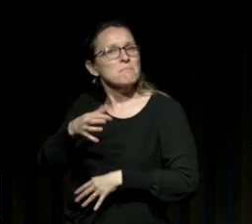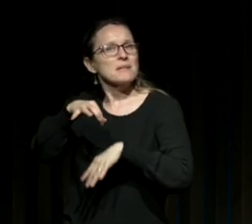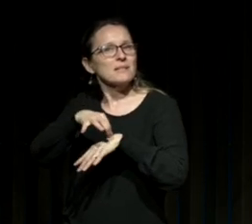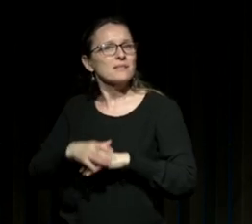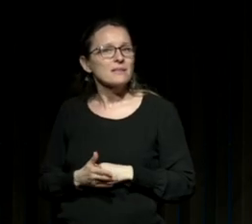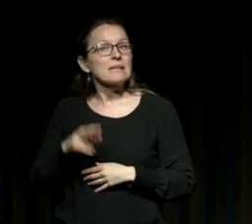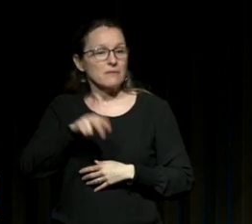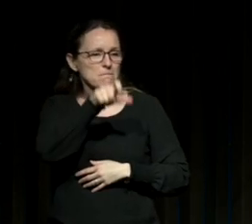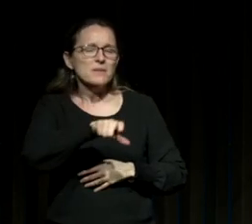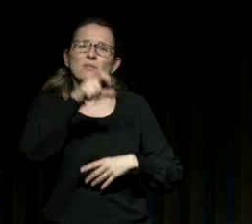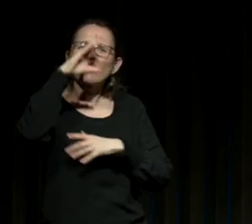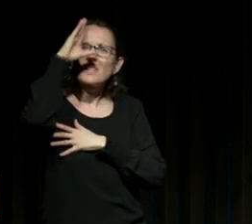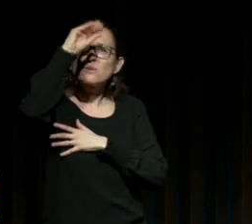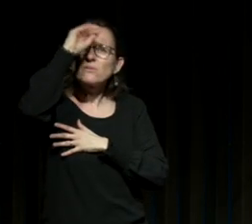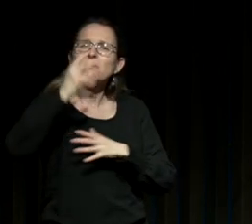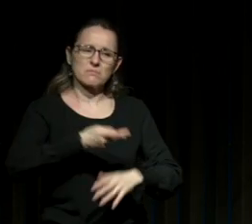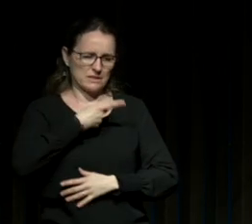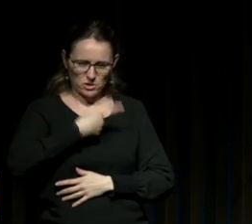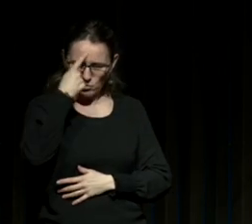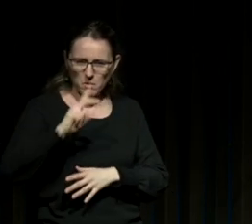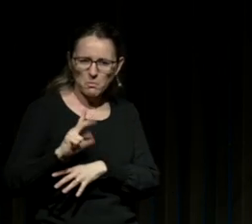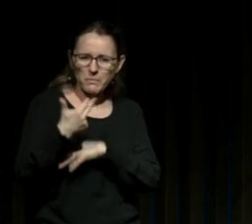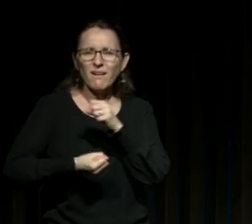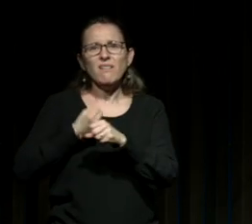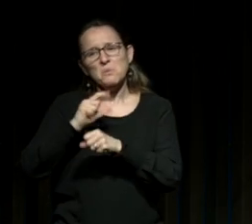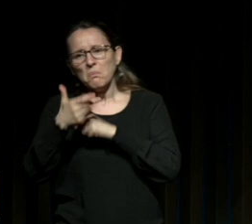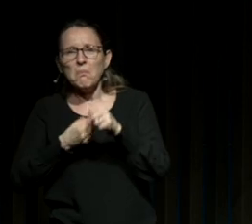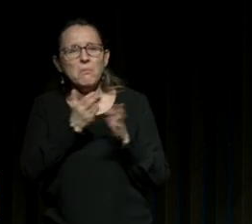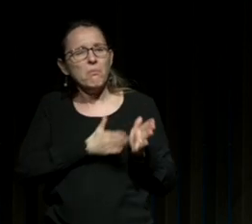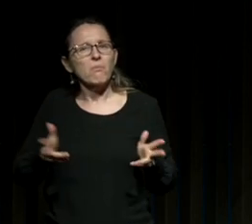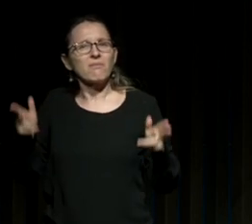ont maintenant dans les premières années des modules où on leur explique la régulation de la